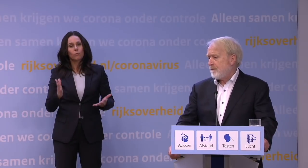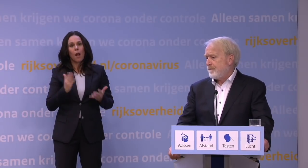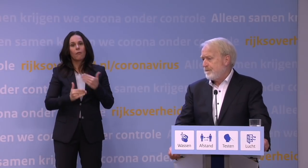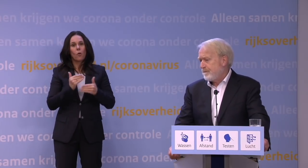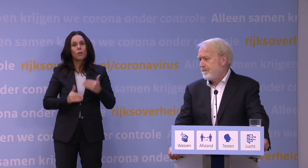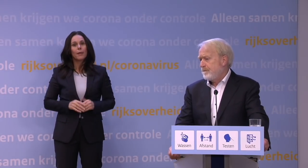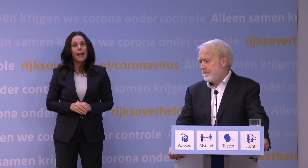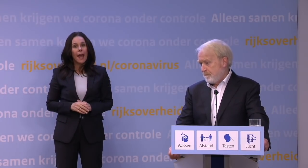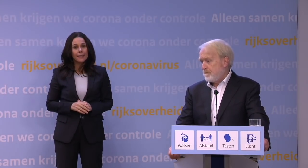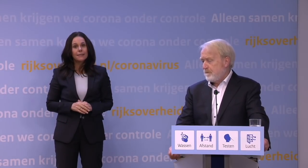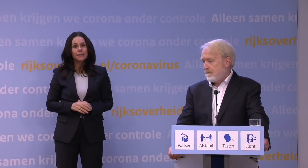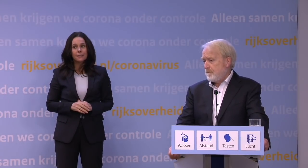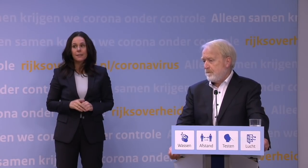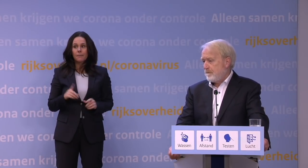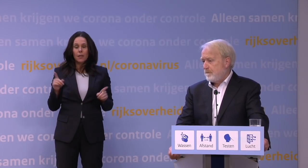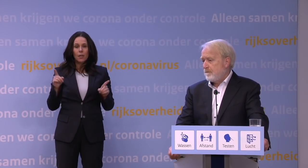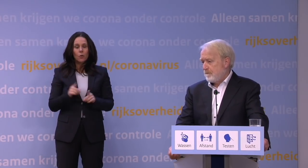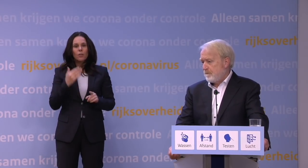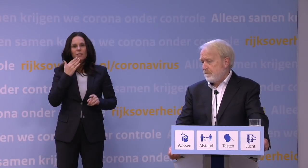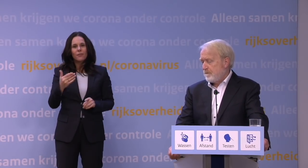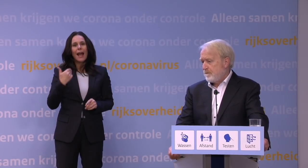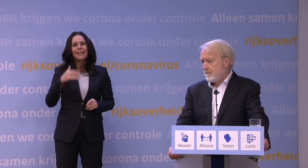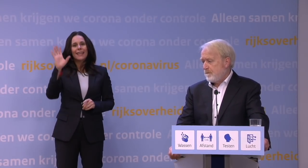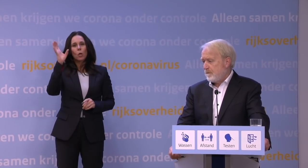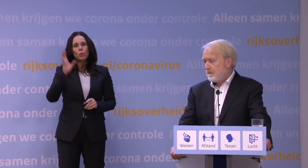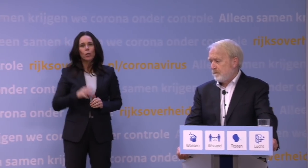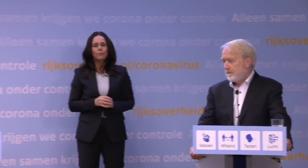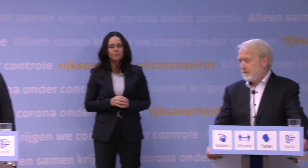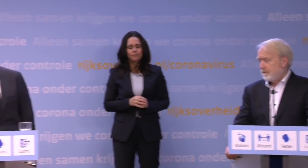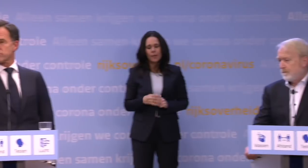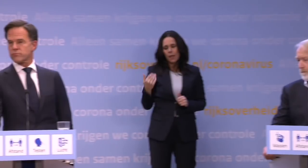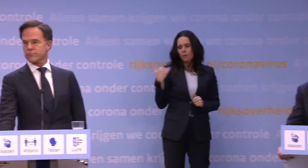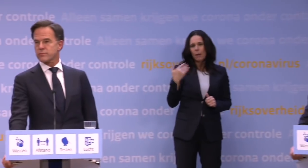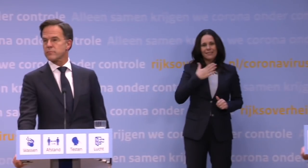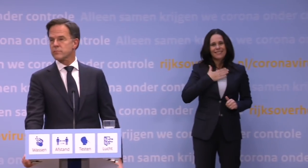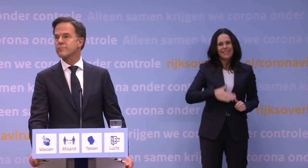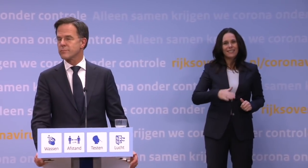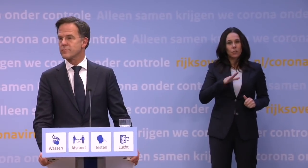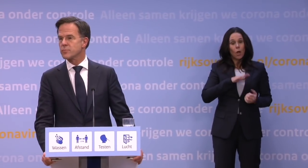Afrondend. Een heel korte vraag nog aan de heer Rutte. Afgelopen dinsdag was er ook een persconferentie.